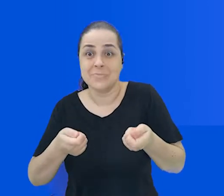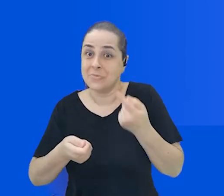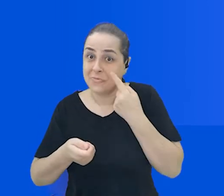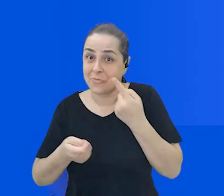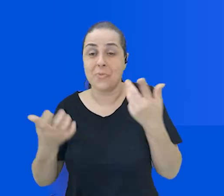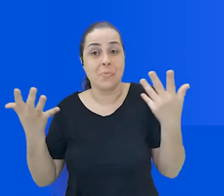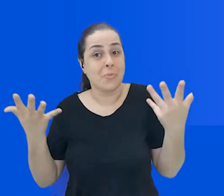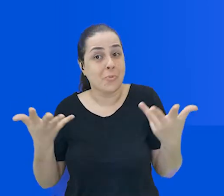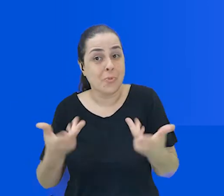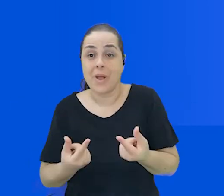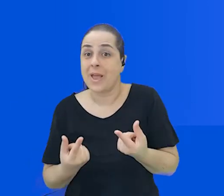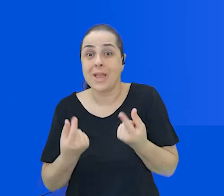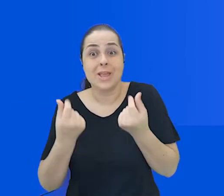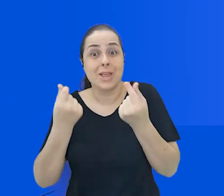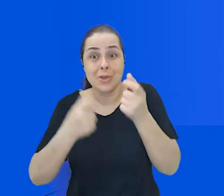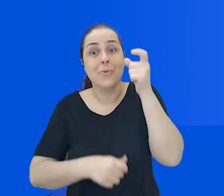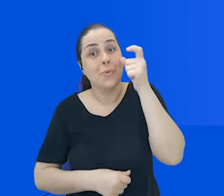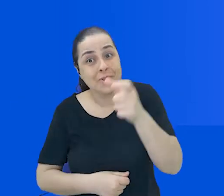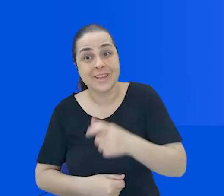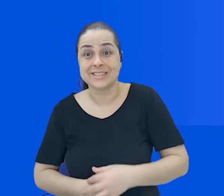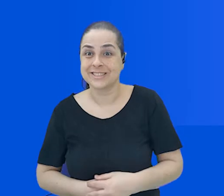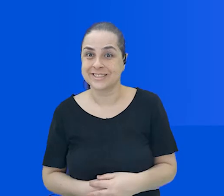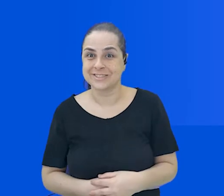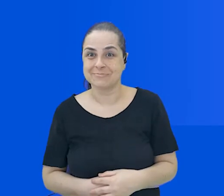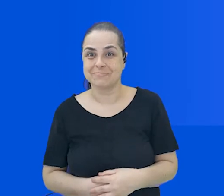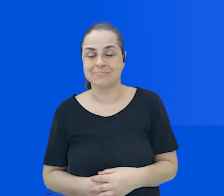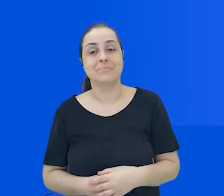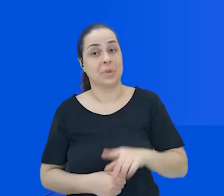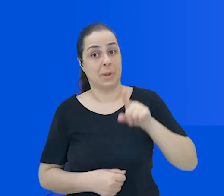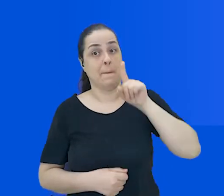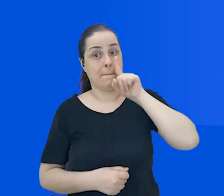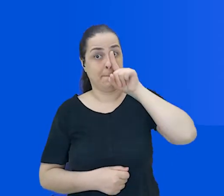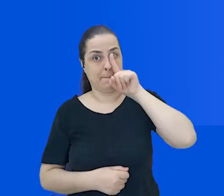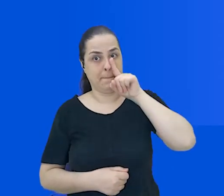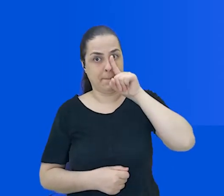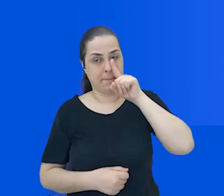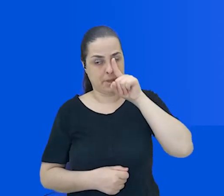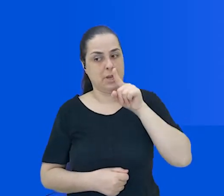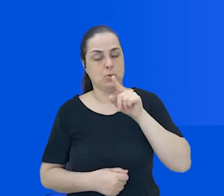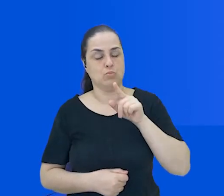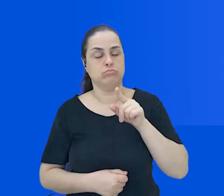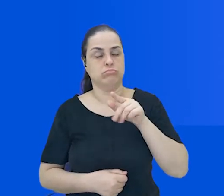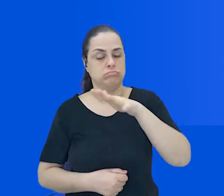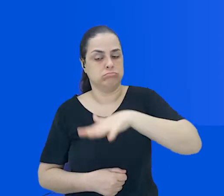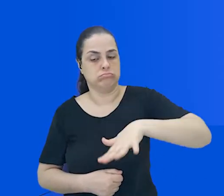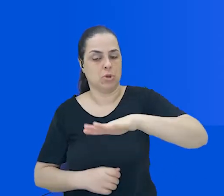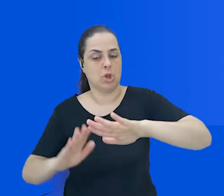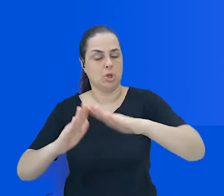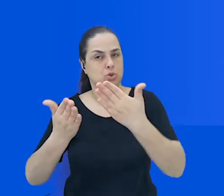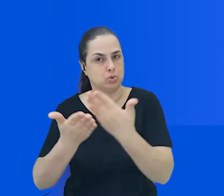interessante, por isso o perigo da gente tirar da escola os espaços de arte,